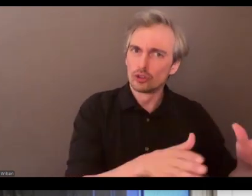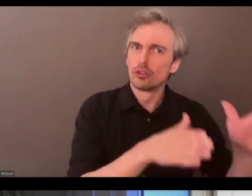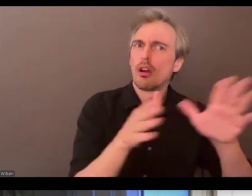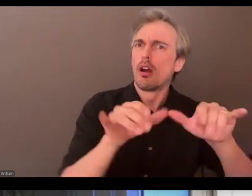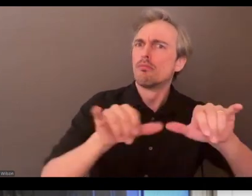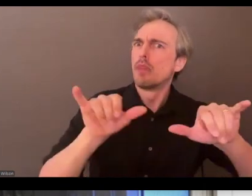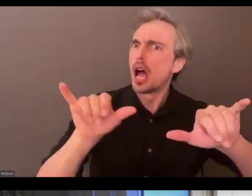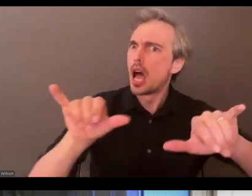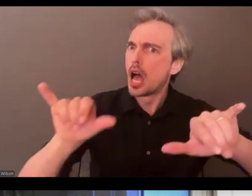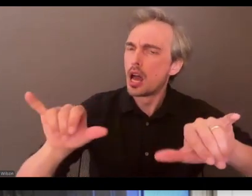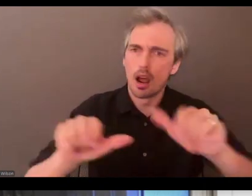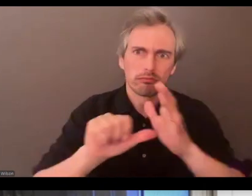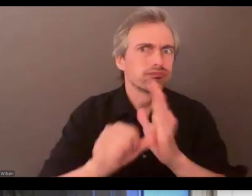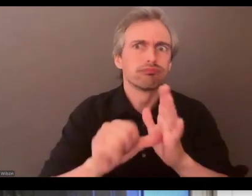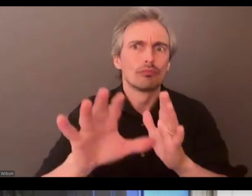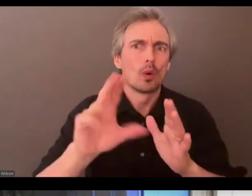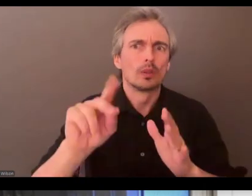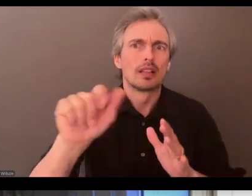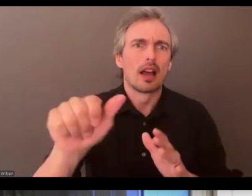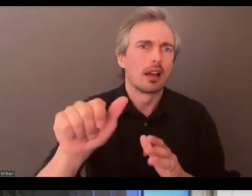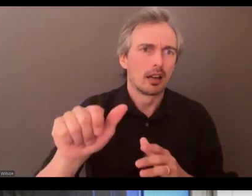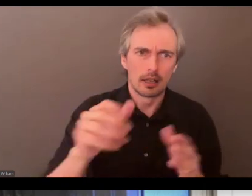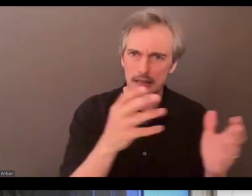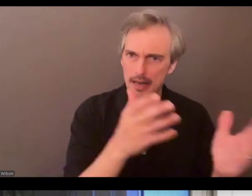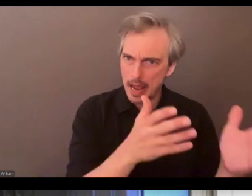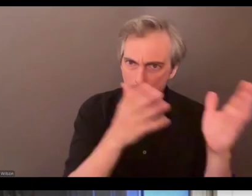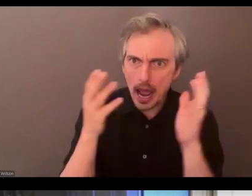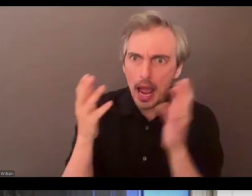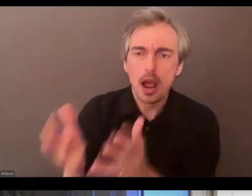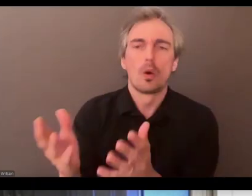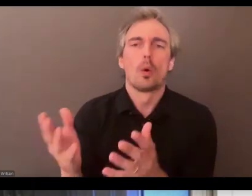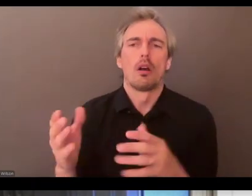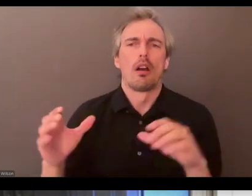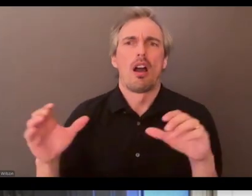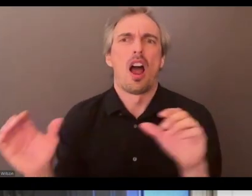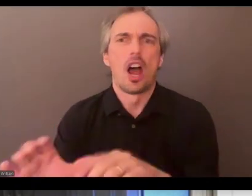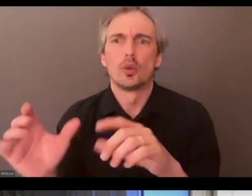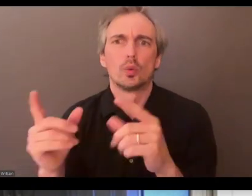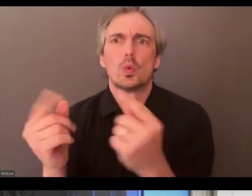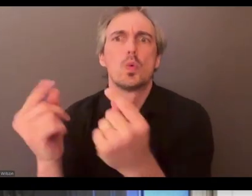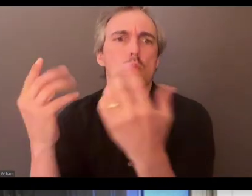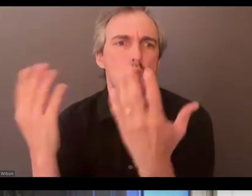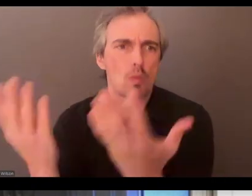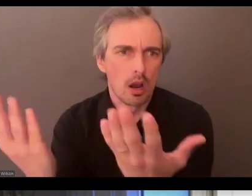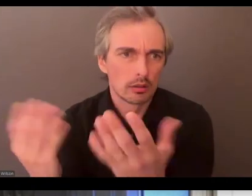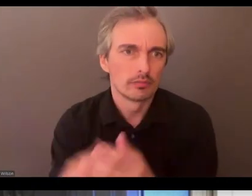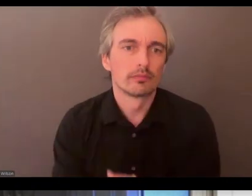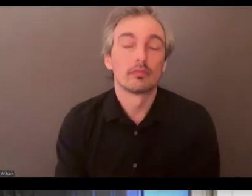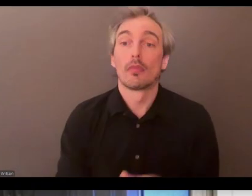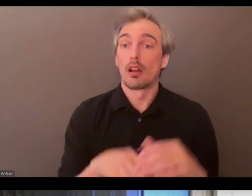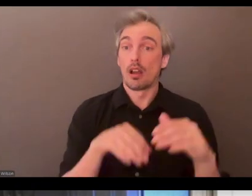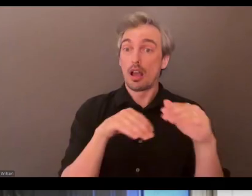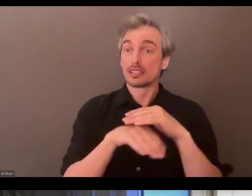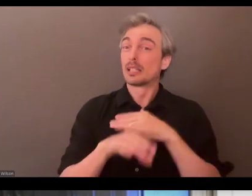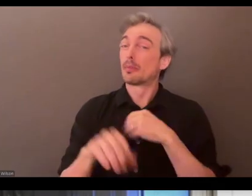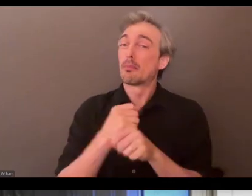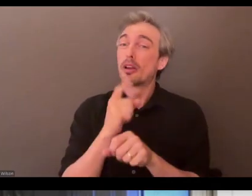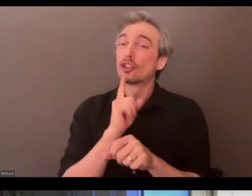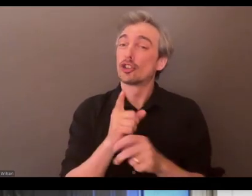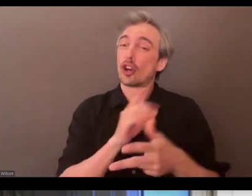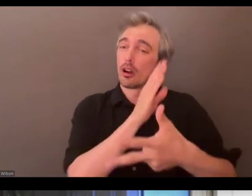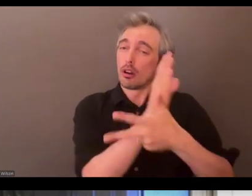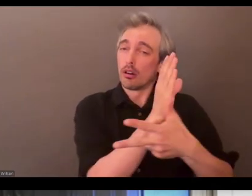アクセシビリティは、視覚を通じて情報を得る人だけでな く、すべての観客に各ステップを提供することを保証します。